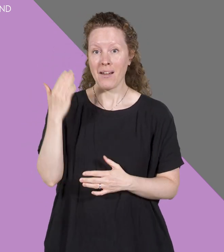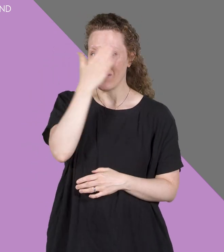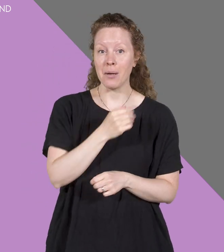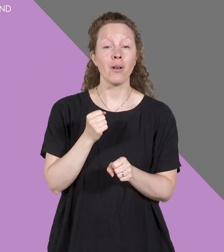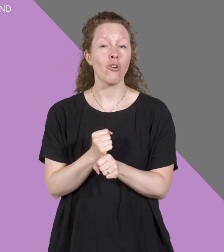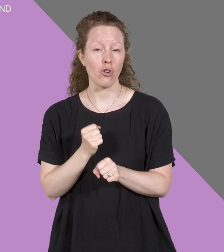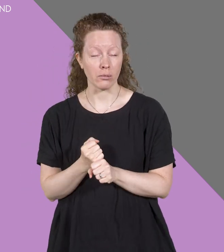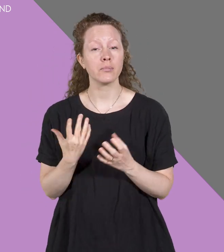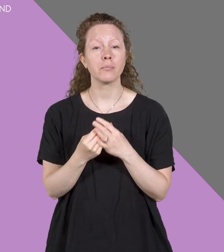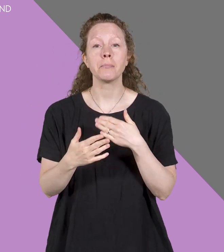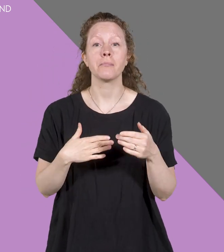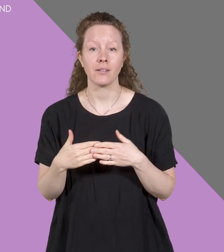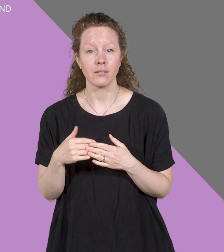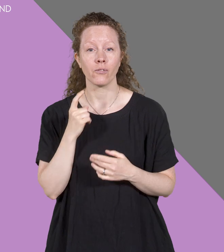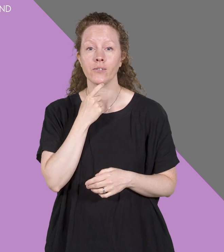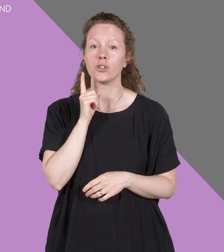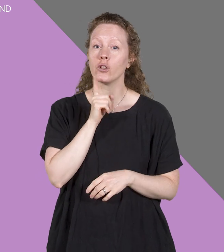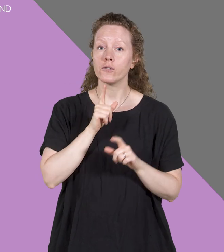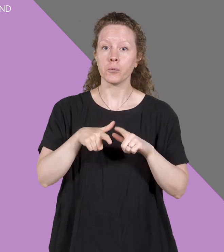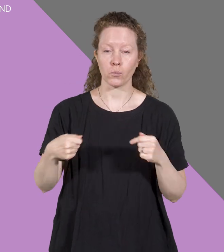Filmen, som är ett samarbete med Finlands Dövas Förbund, -